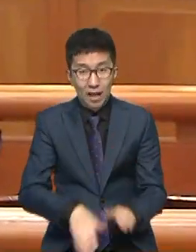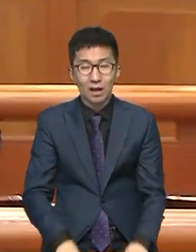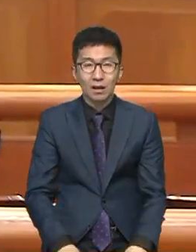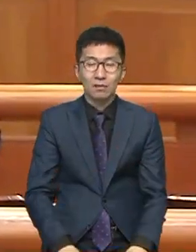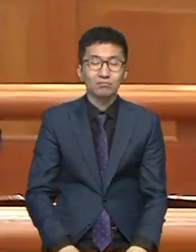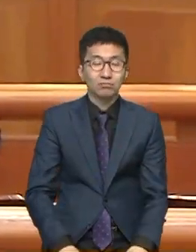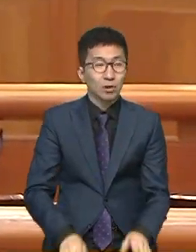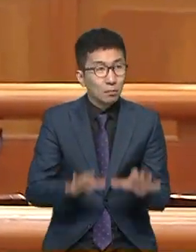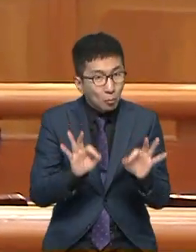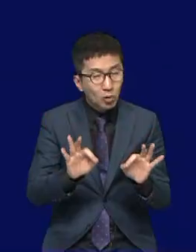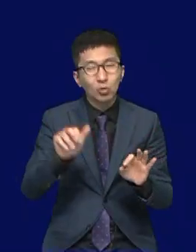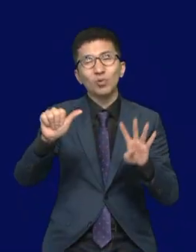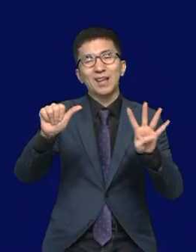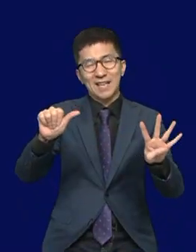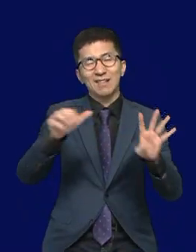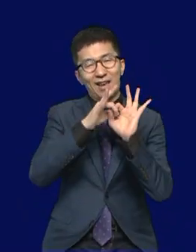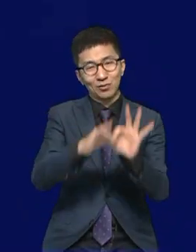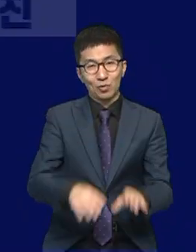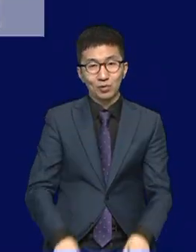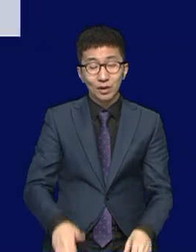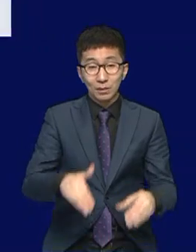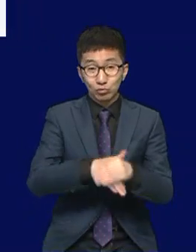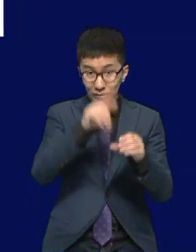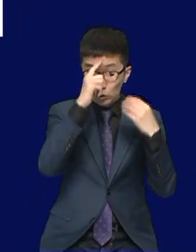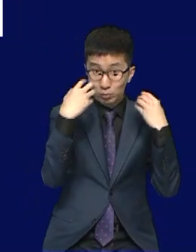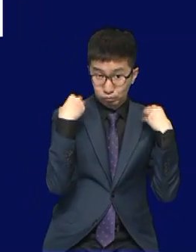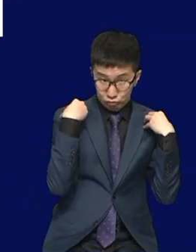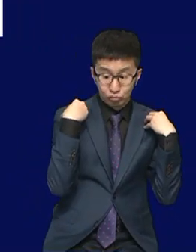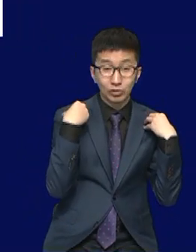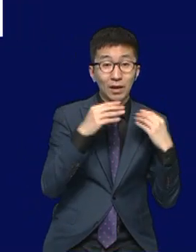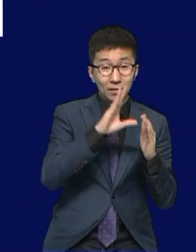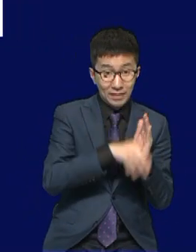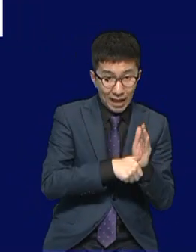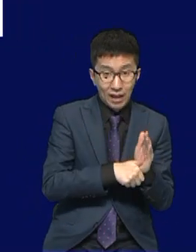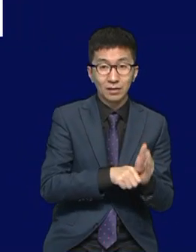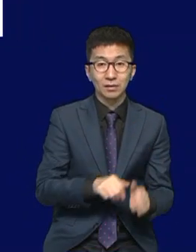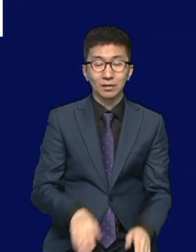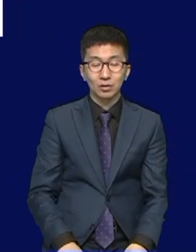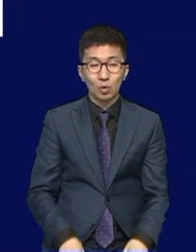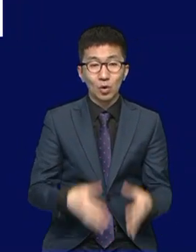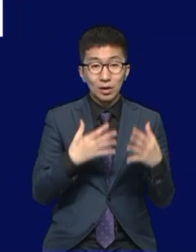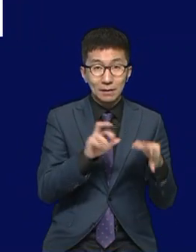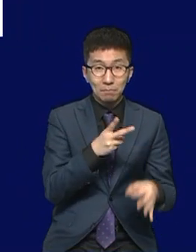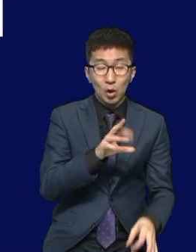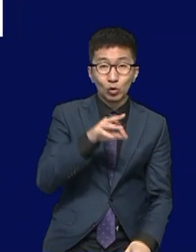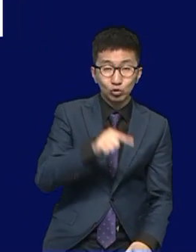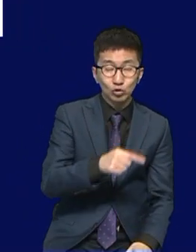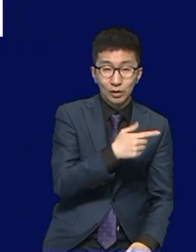문재인 전 대통령, 김명수 대법원장, 민주당이 지명한 유남석 소장, 이남석,